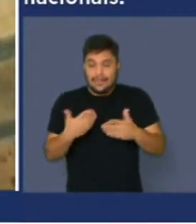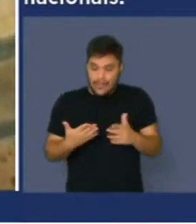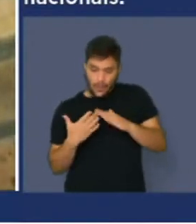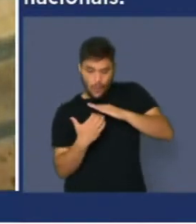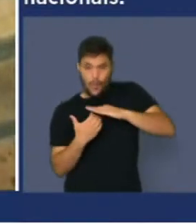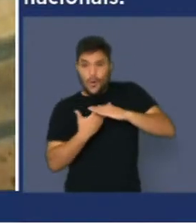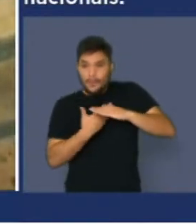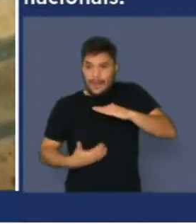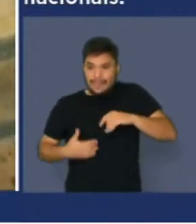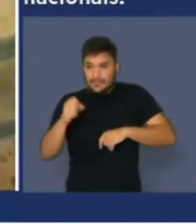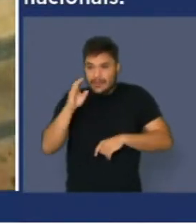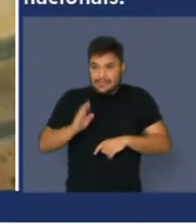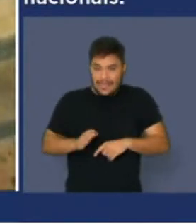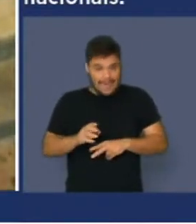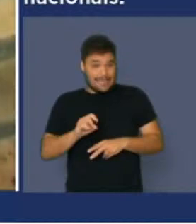O BOLSONARO ESTÃO FAZENDO NO